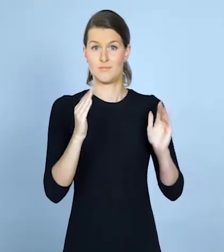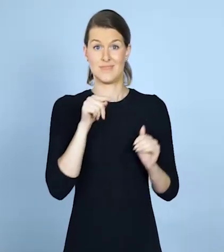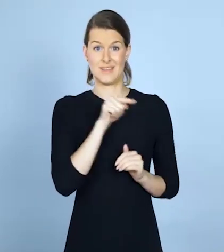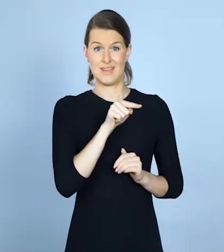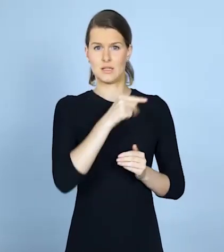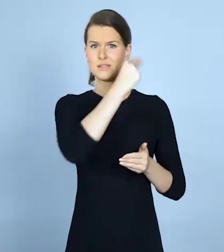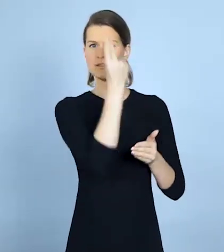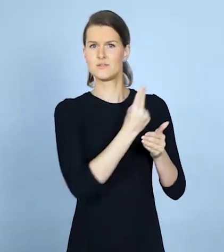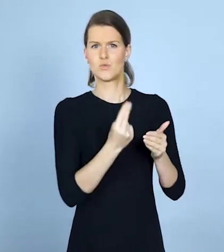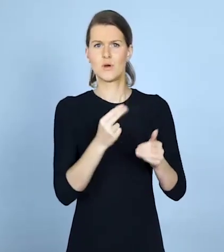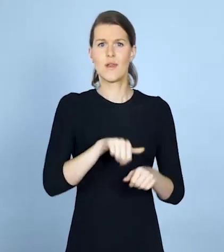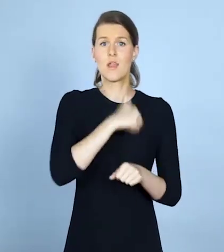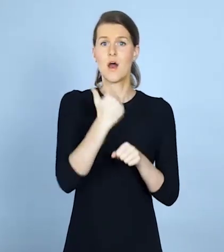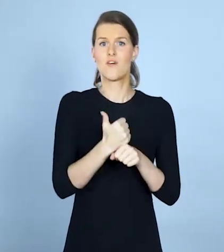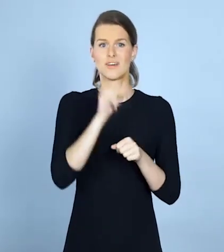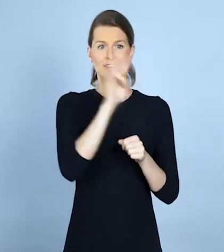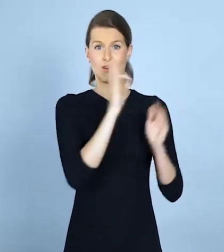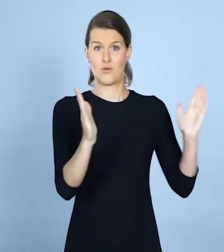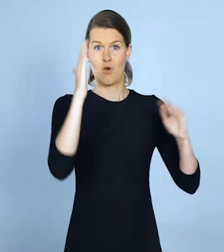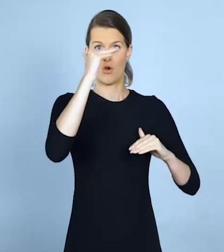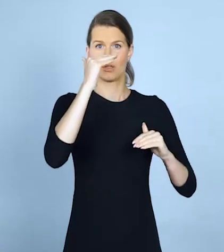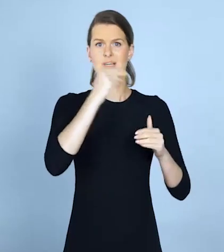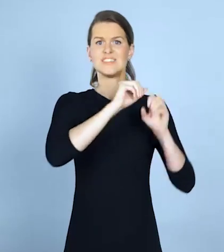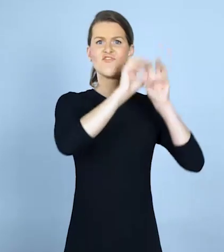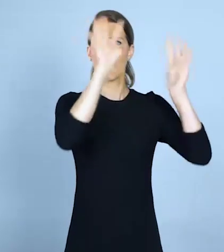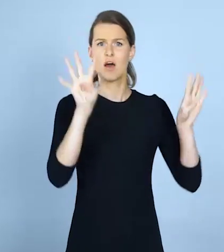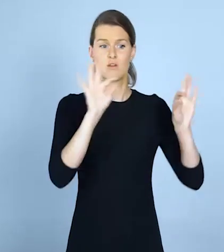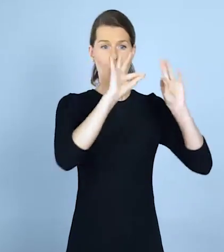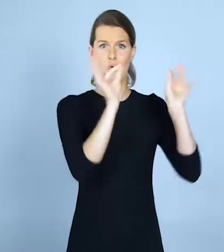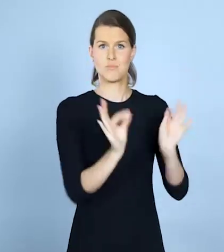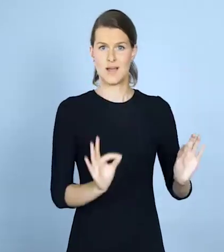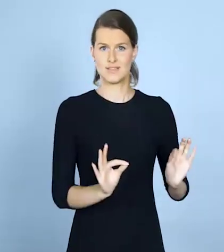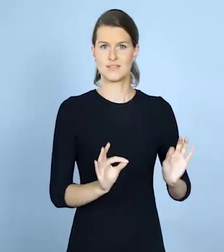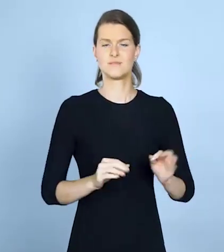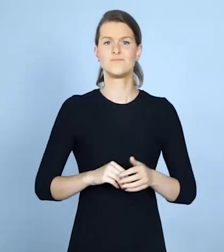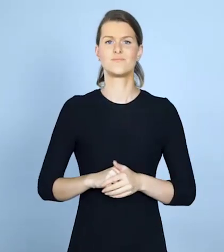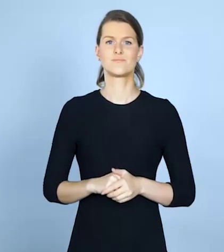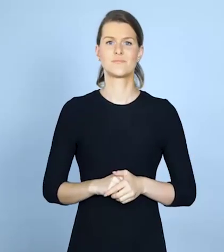находится главное изображение иконы – святой образ.